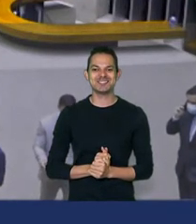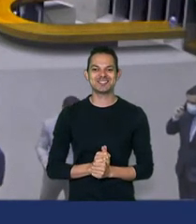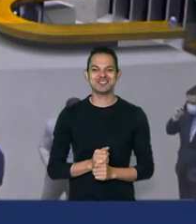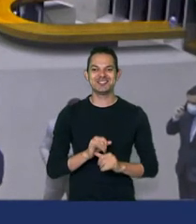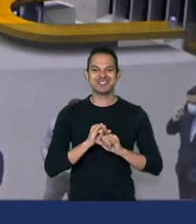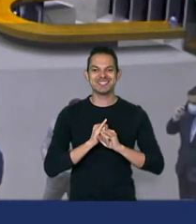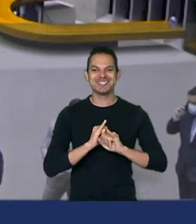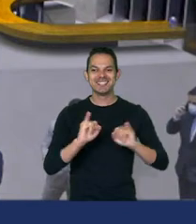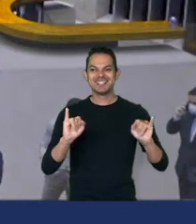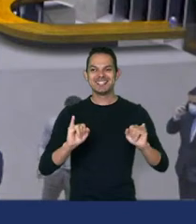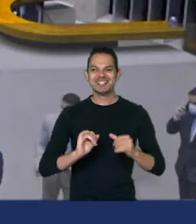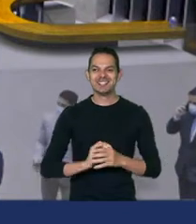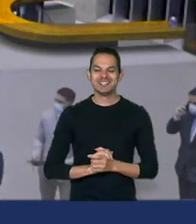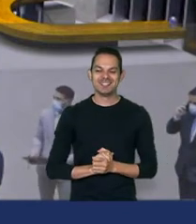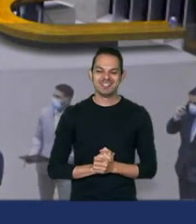PRESIDENTE, O PSB LIBERA A